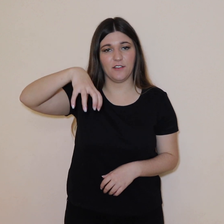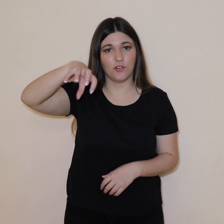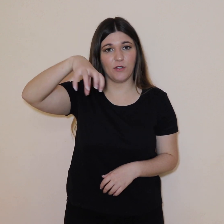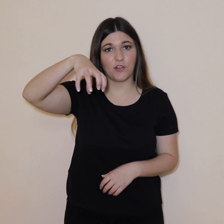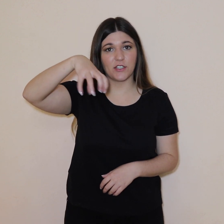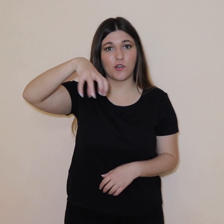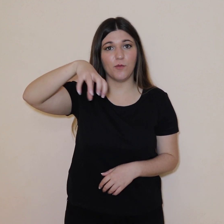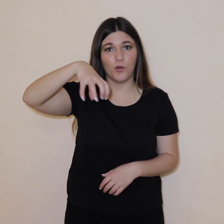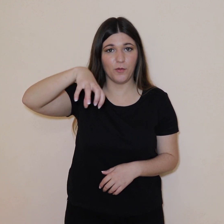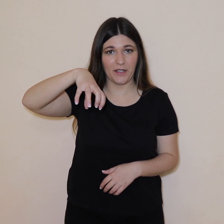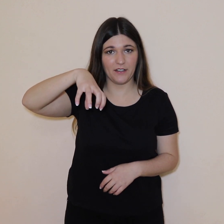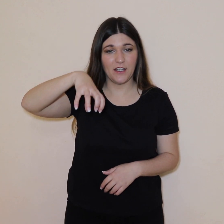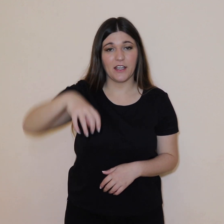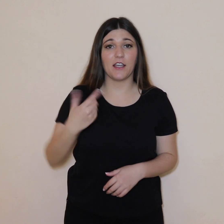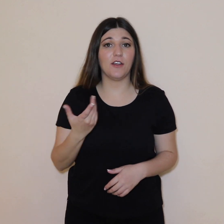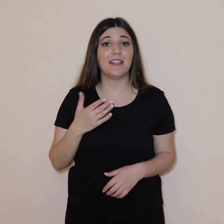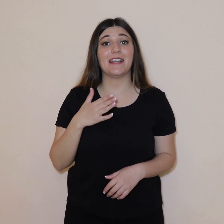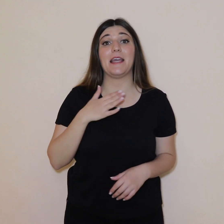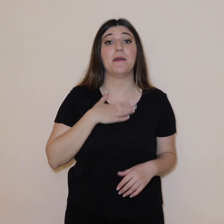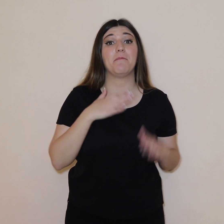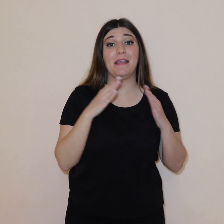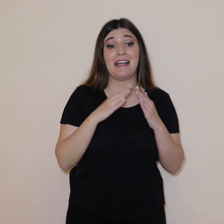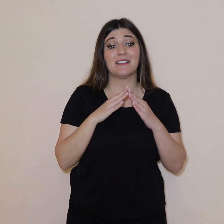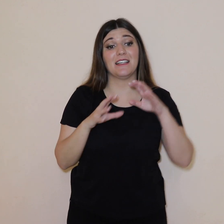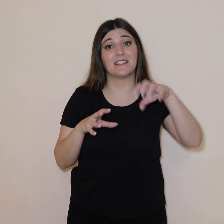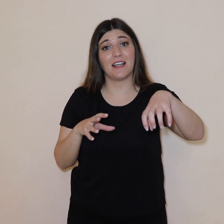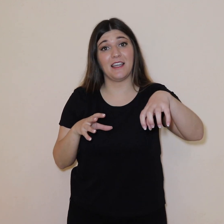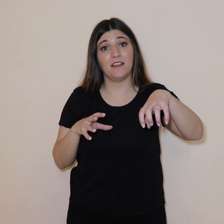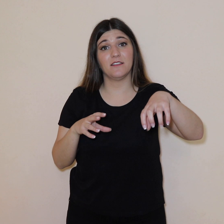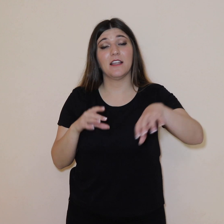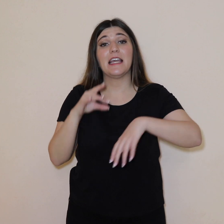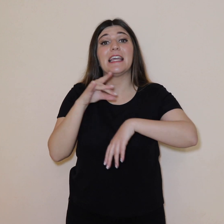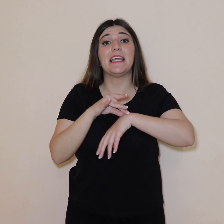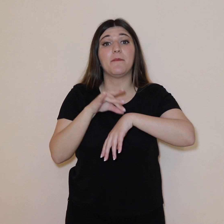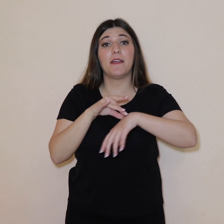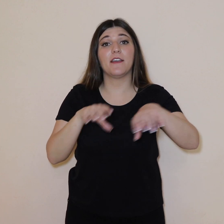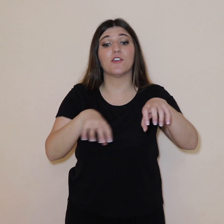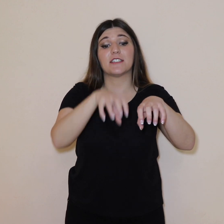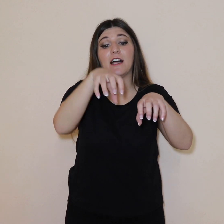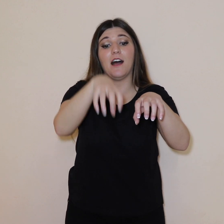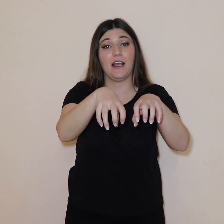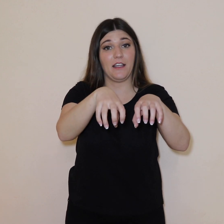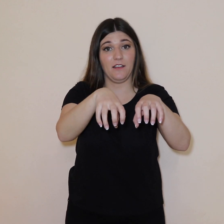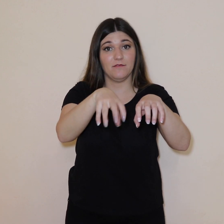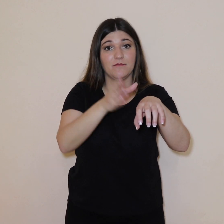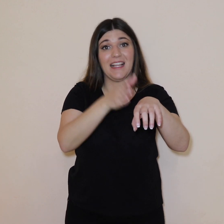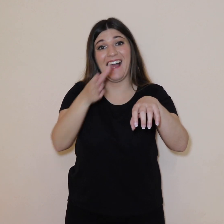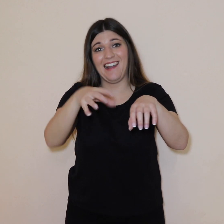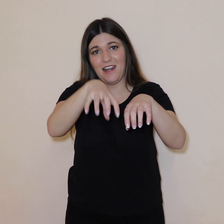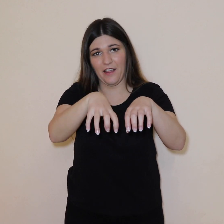como una cosa con volumen, que quiero decir que mi casa está aquí y el médico está aquí al lado,